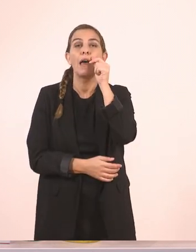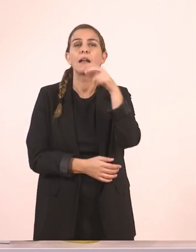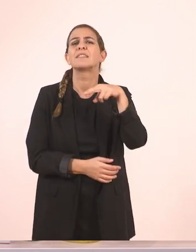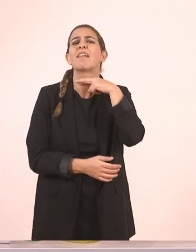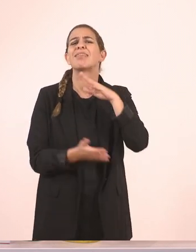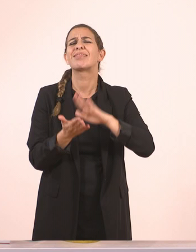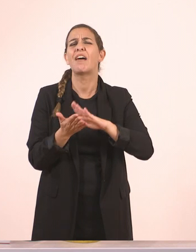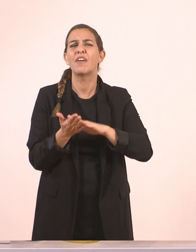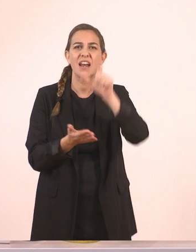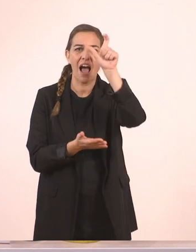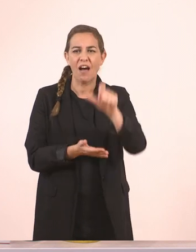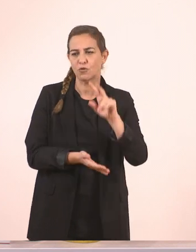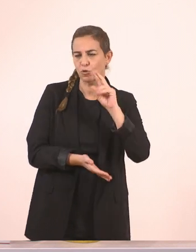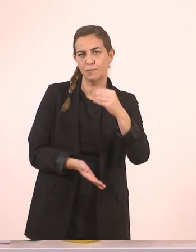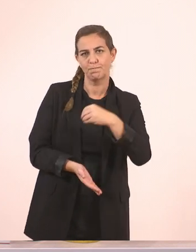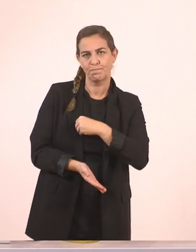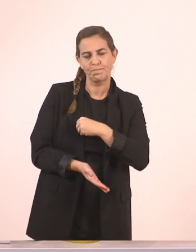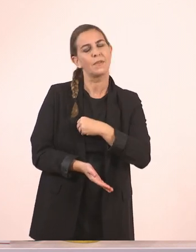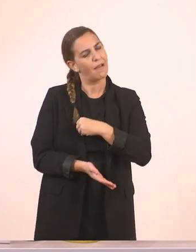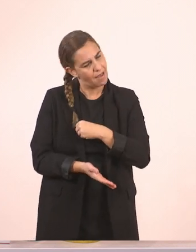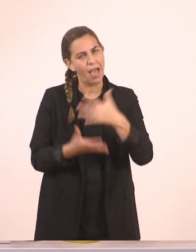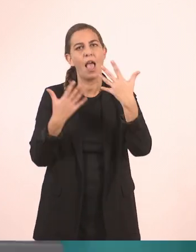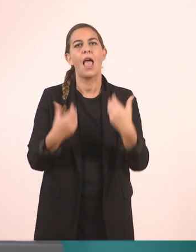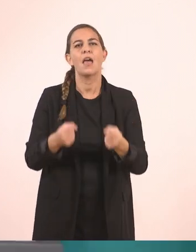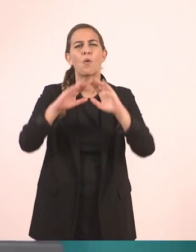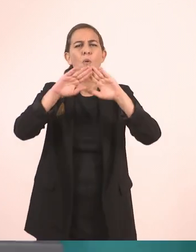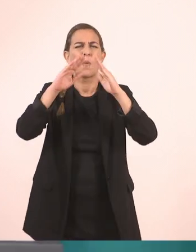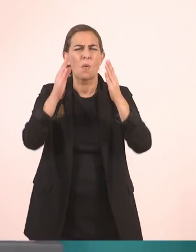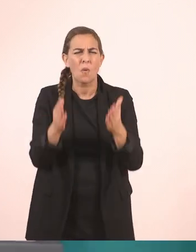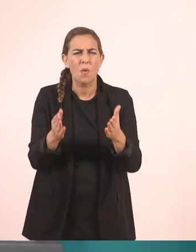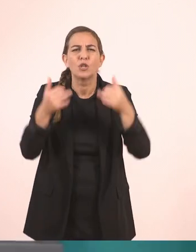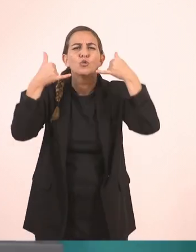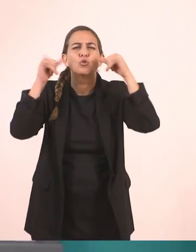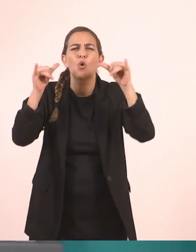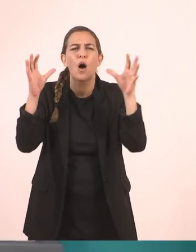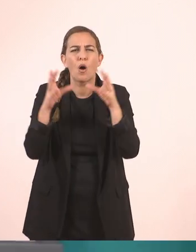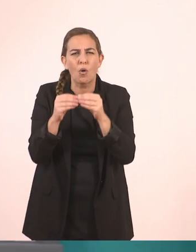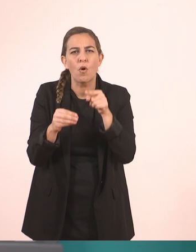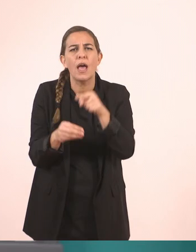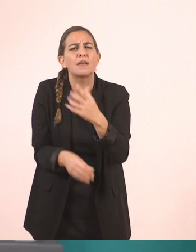τους είπε ότι έχει έναν στάβλο, που βάζει τα ζώα του, που είναι ζεστός και καθαρός,